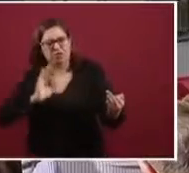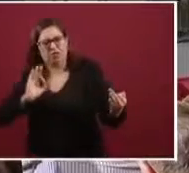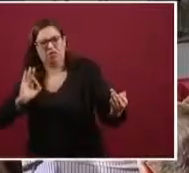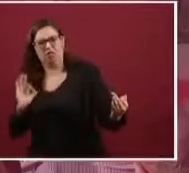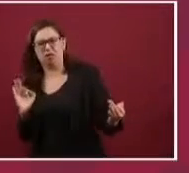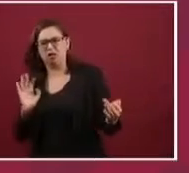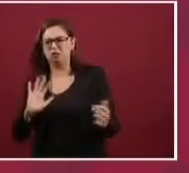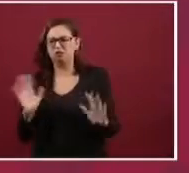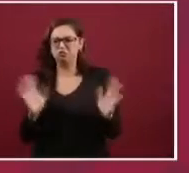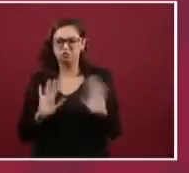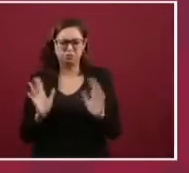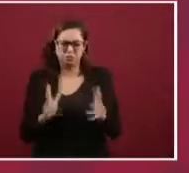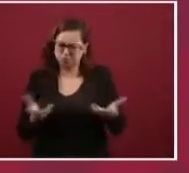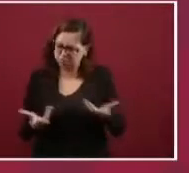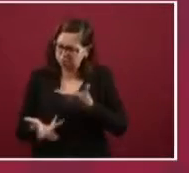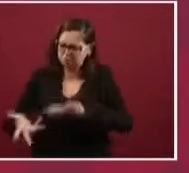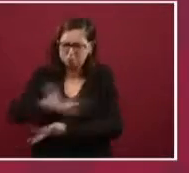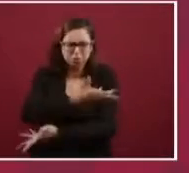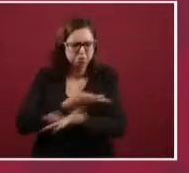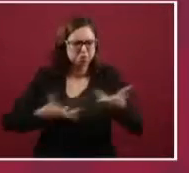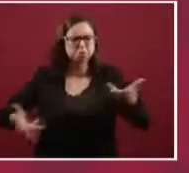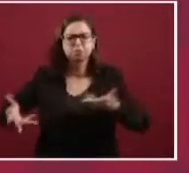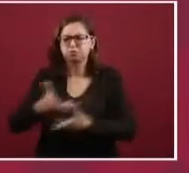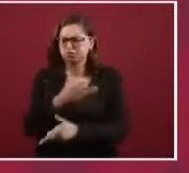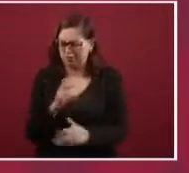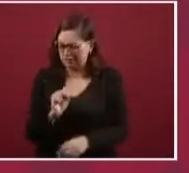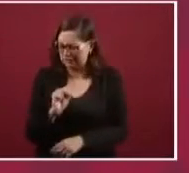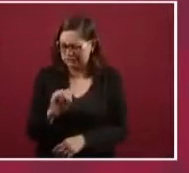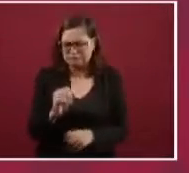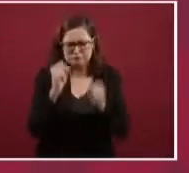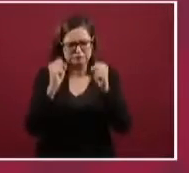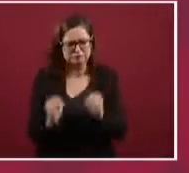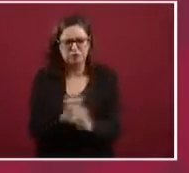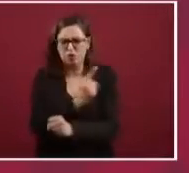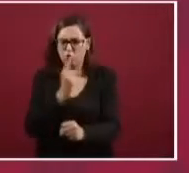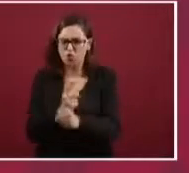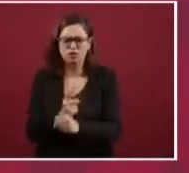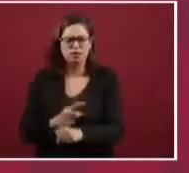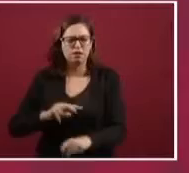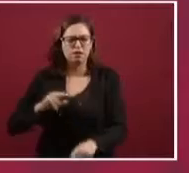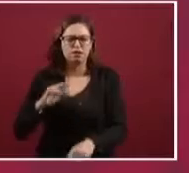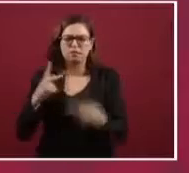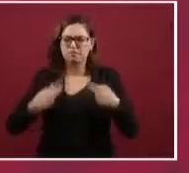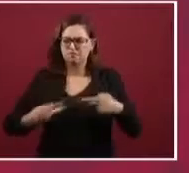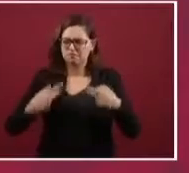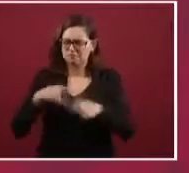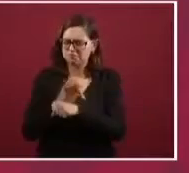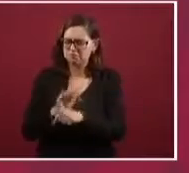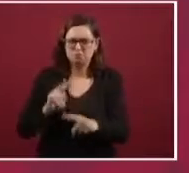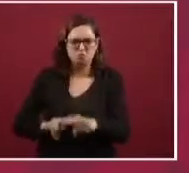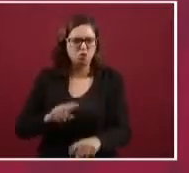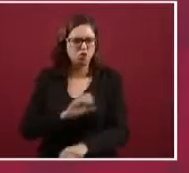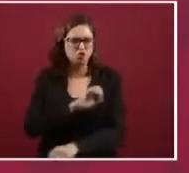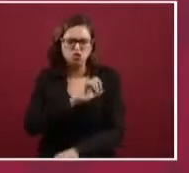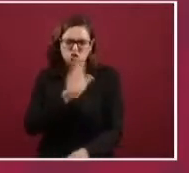Se están tomando en cuenta todas las medidas de seguridad y de protección civil normales,